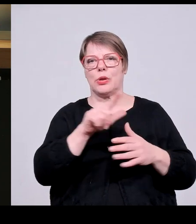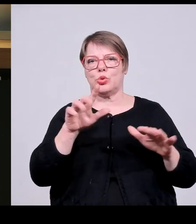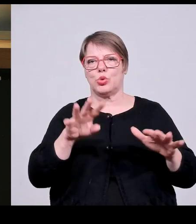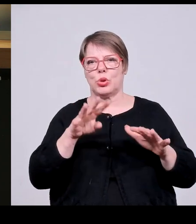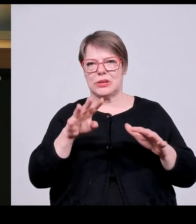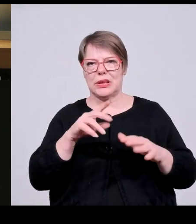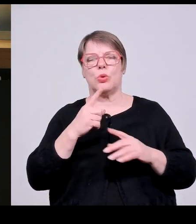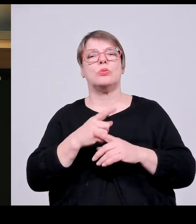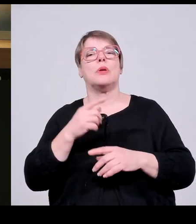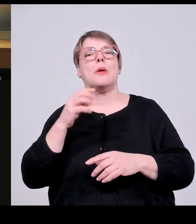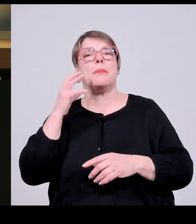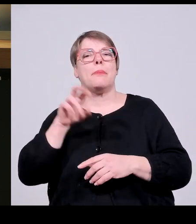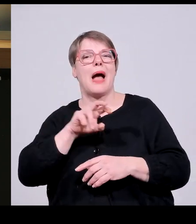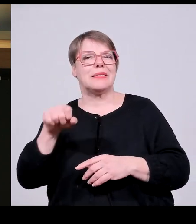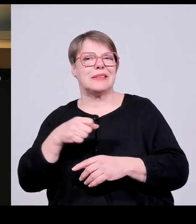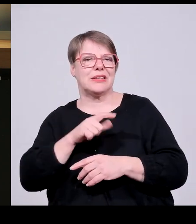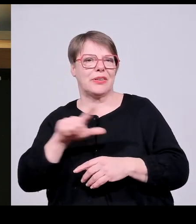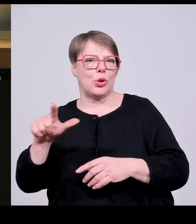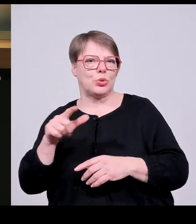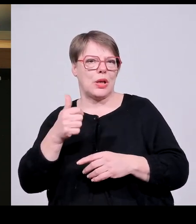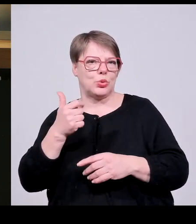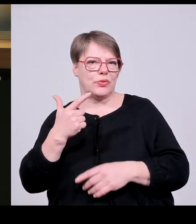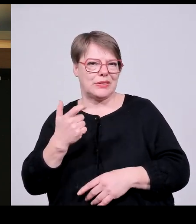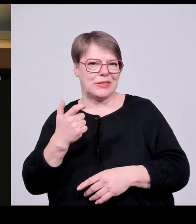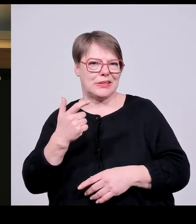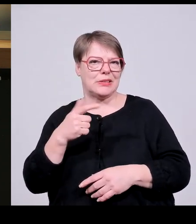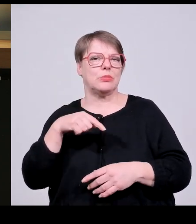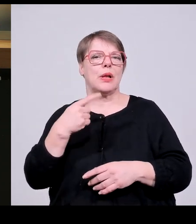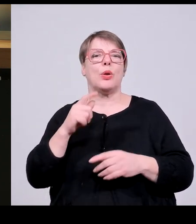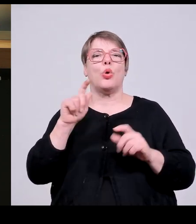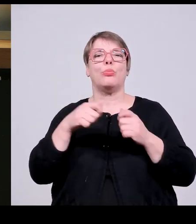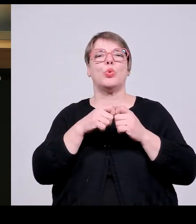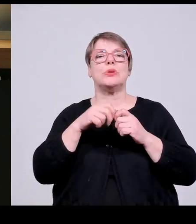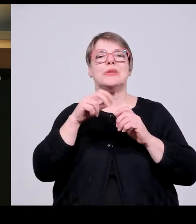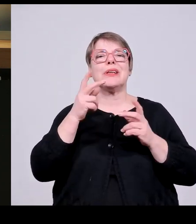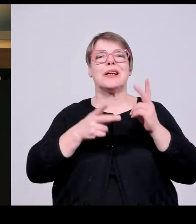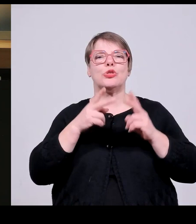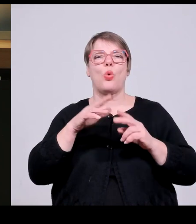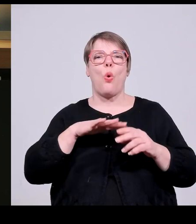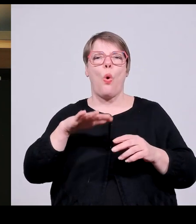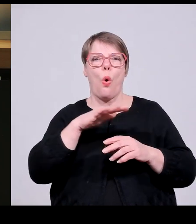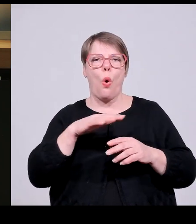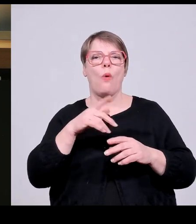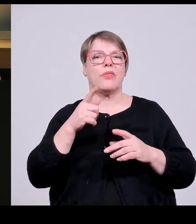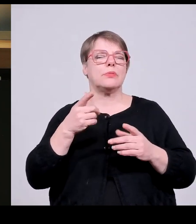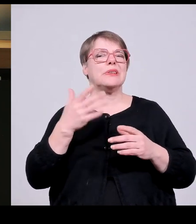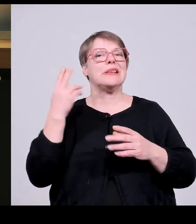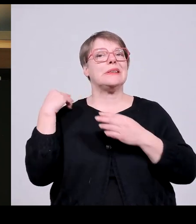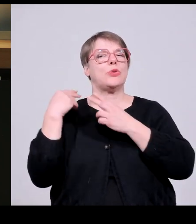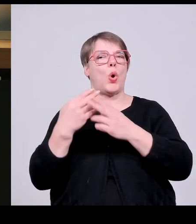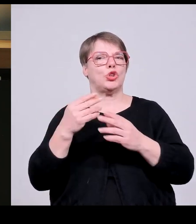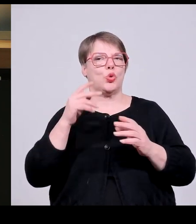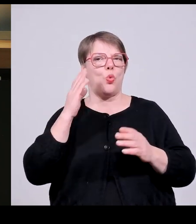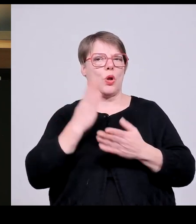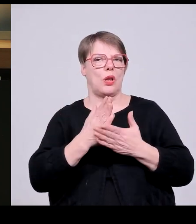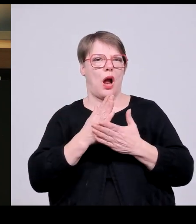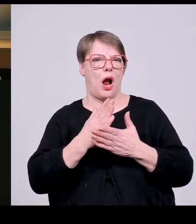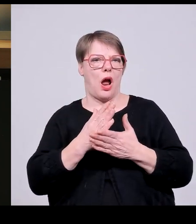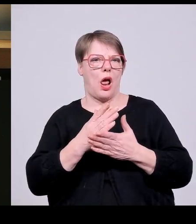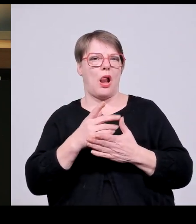Nun will der Senat die Gasag übernehmen, die Vattenfall Wärme gleich mit dazu kaufen. Die Kosten belaufen sich auf viele Milliarden Euro Geld, das